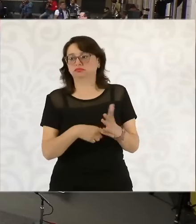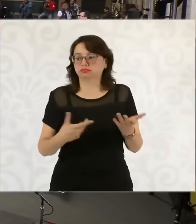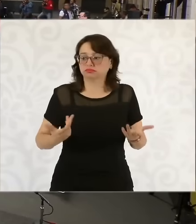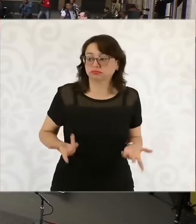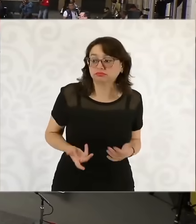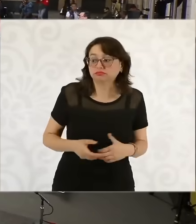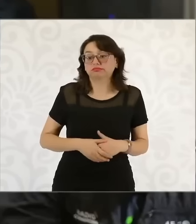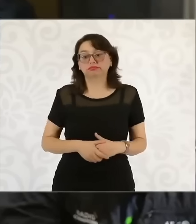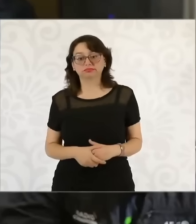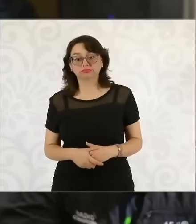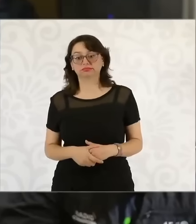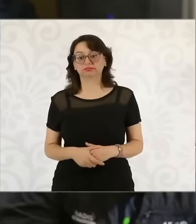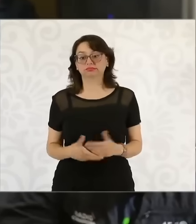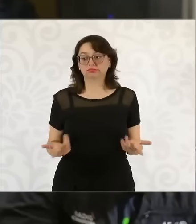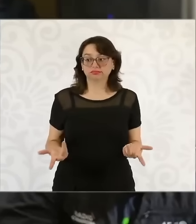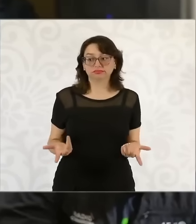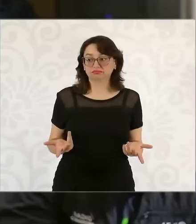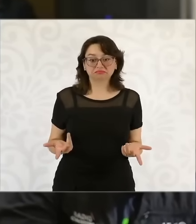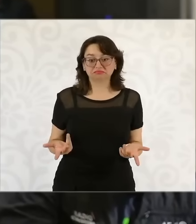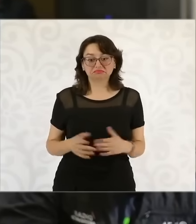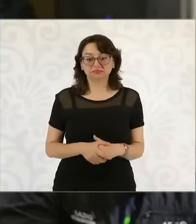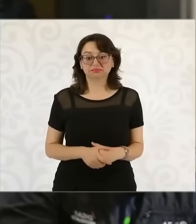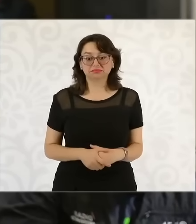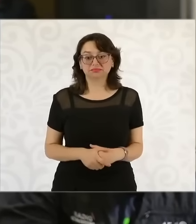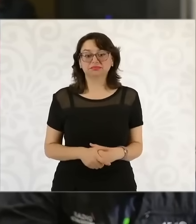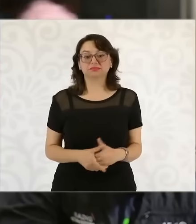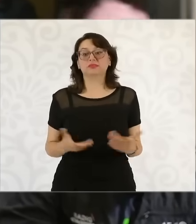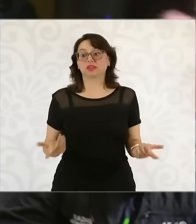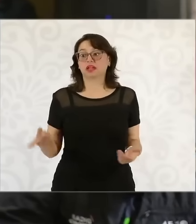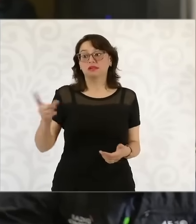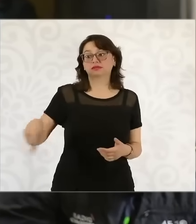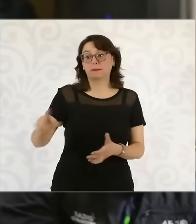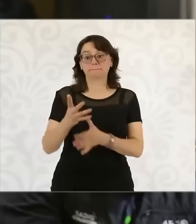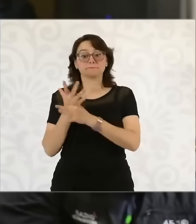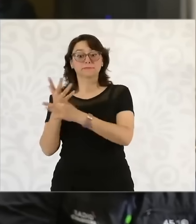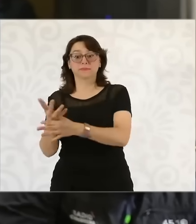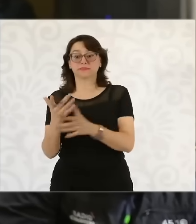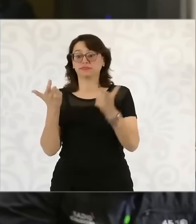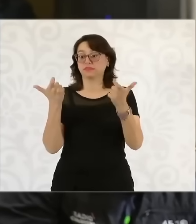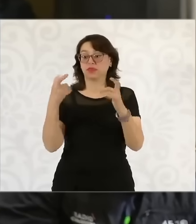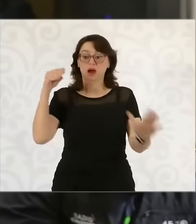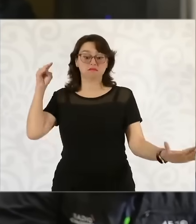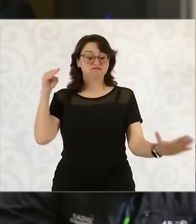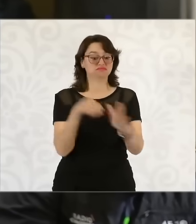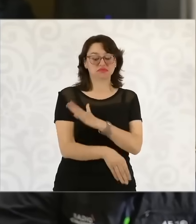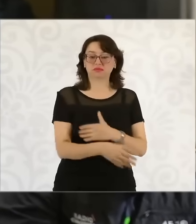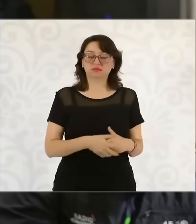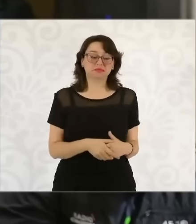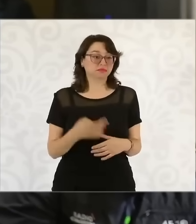que con la 4T vendría el caos financiero pues hoy el indicador de confianza del consumidor también